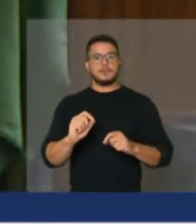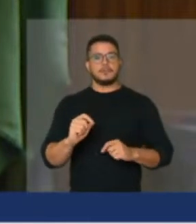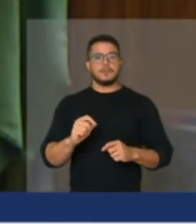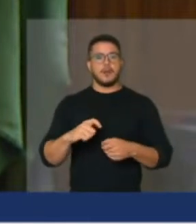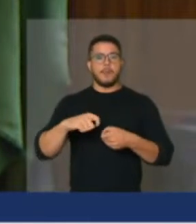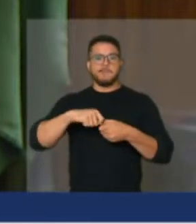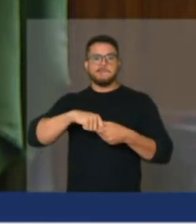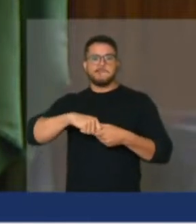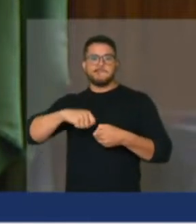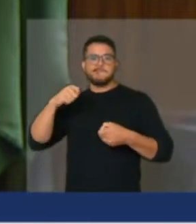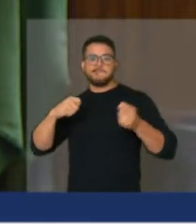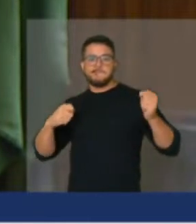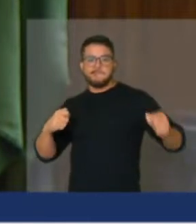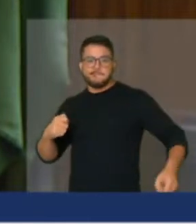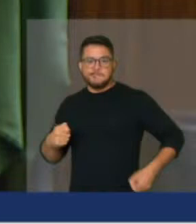PÚBLICO. CHAMOU O SERVIDOR PÚBLICO DE PARASITA, E AGORA